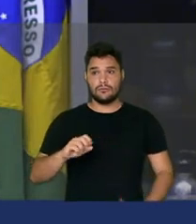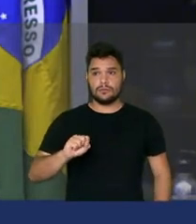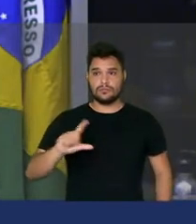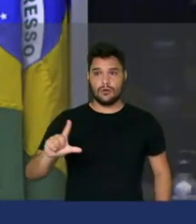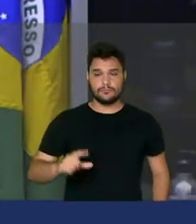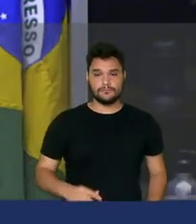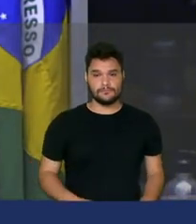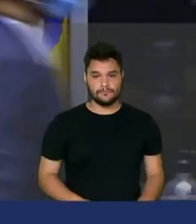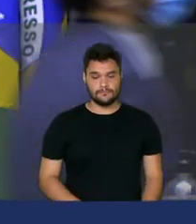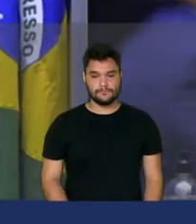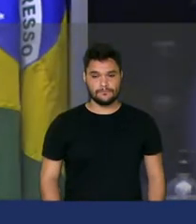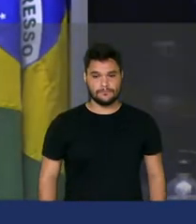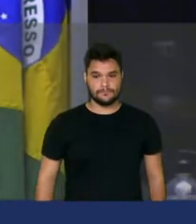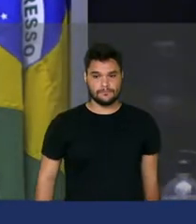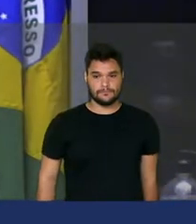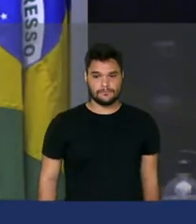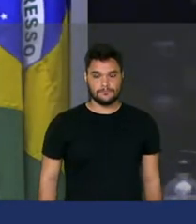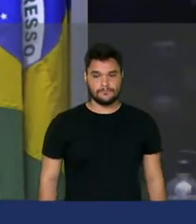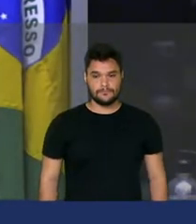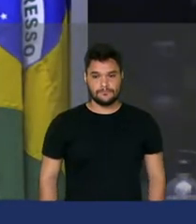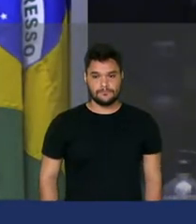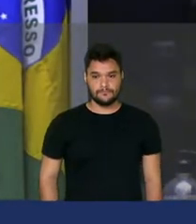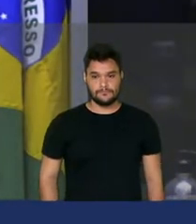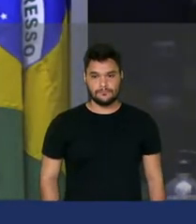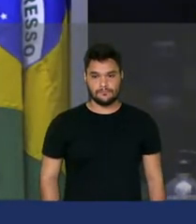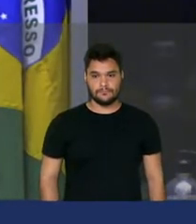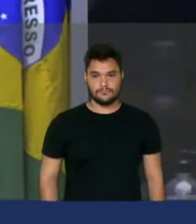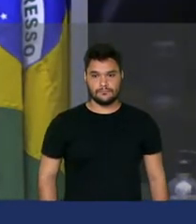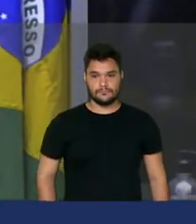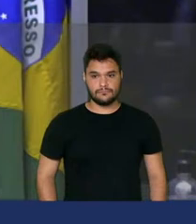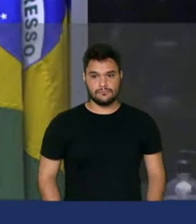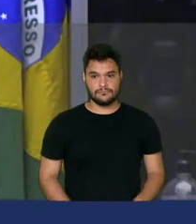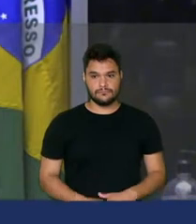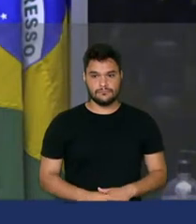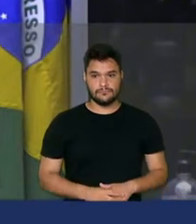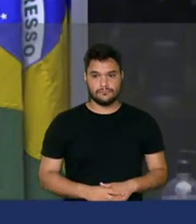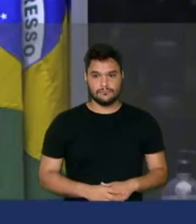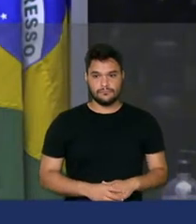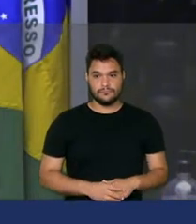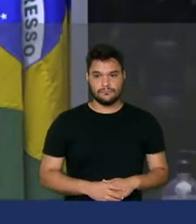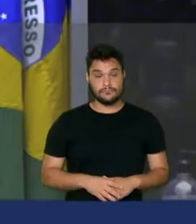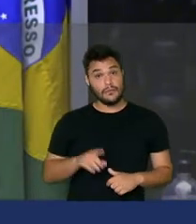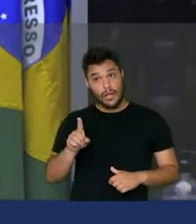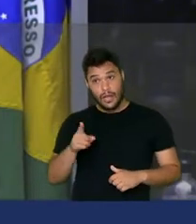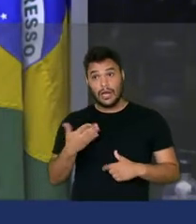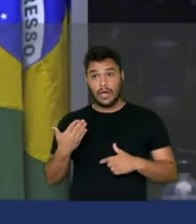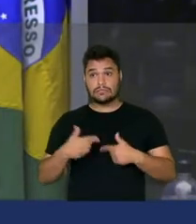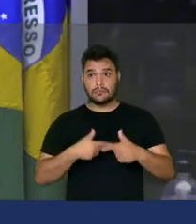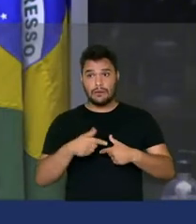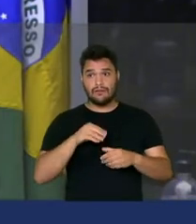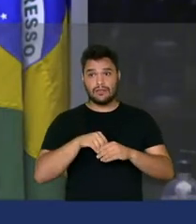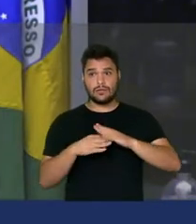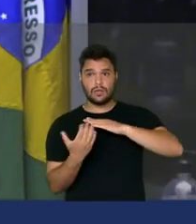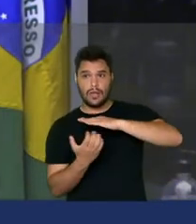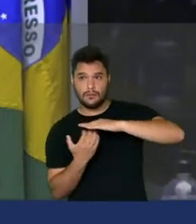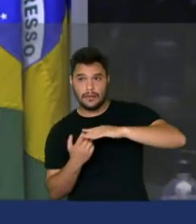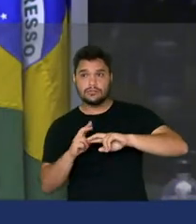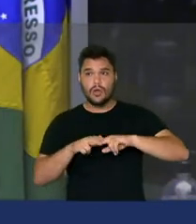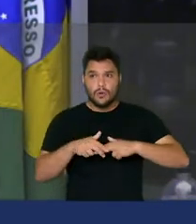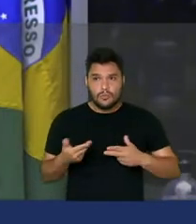PRESIDENTE, EU PEÇO TEMPO DE LIDERANÇA DO PSOL, POR FAVOR. [SOAR DA CAMPAINHA] [DEPUTADO]: QUE DESENVOLVIA NA EMPRESA